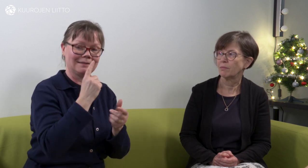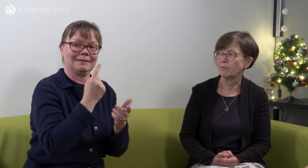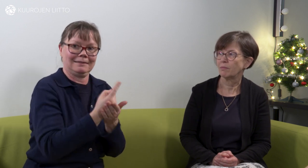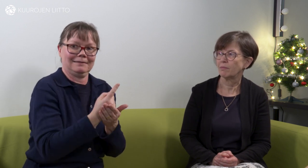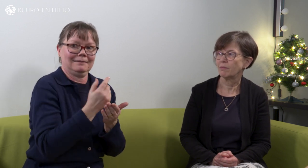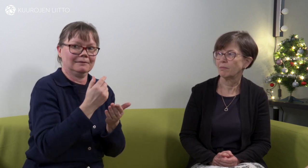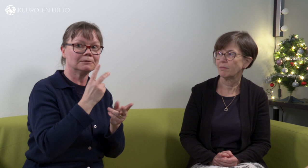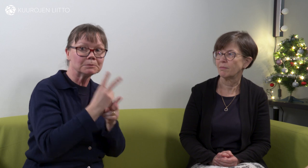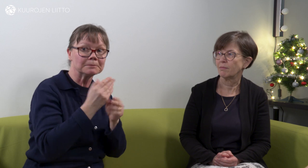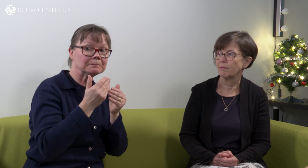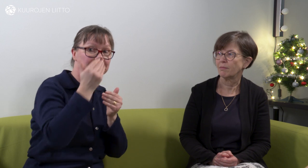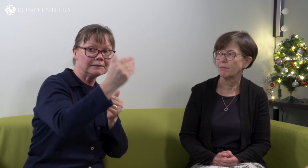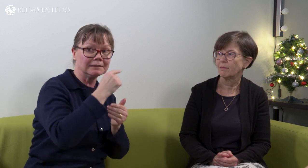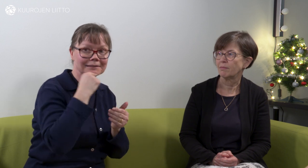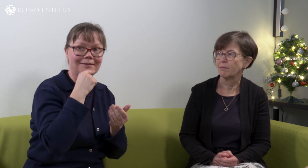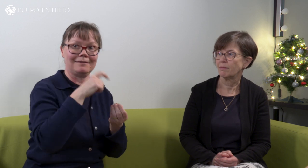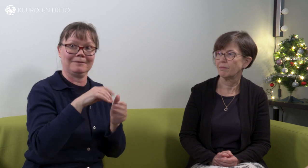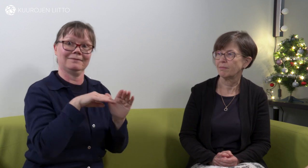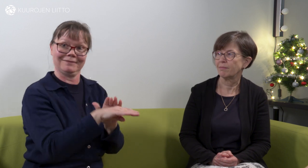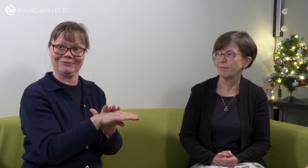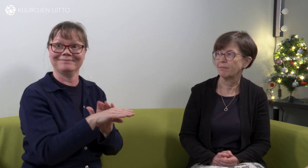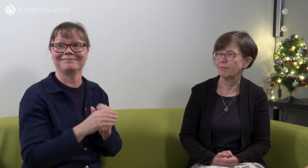muutaman päivän varalle.